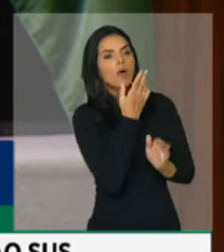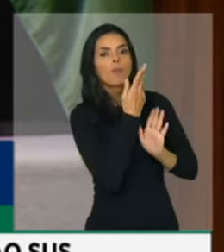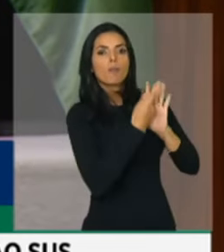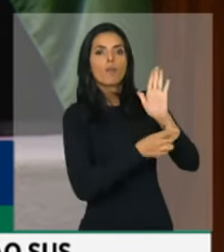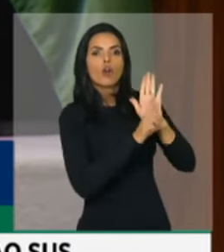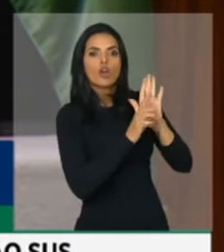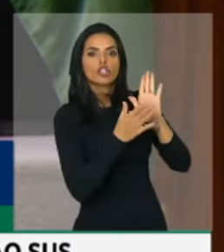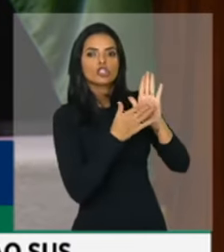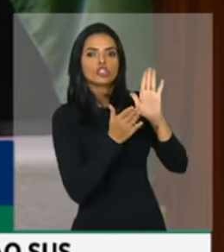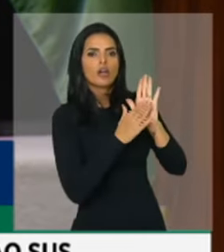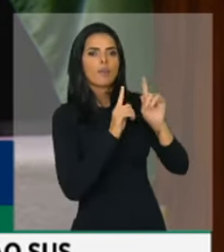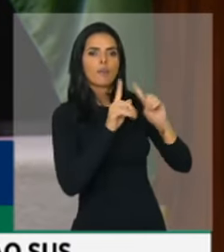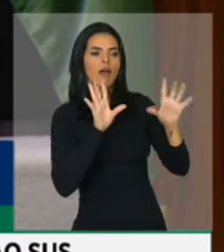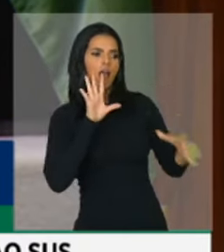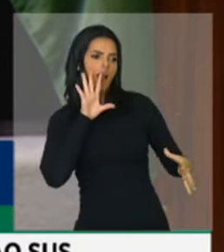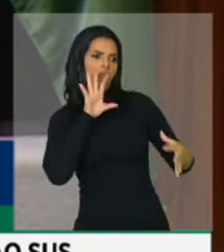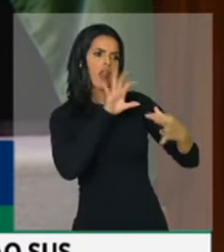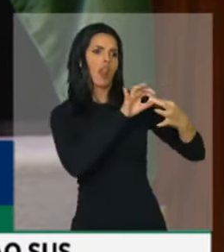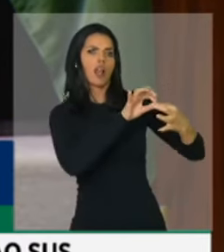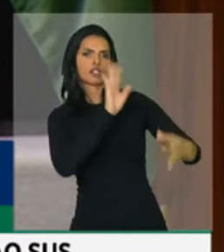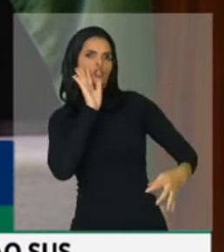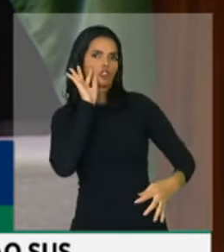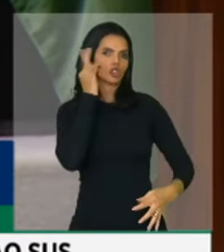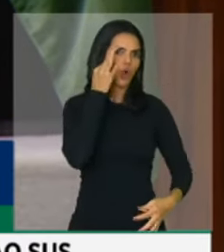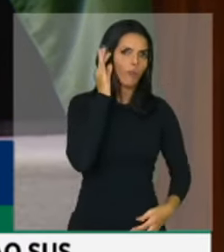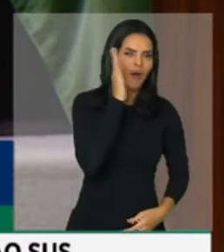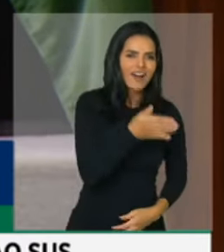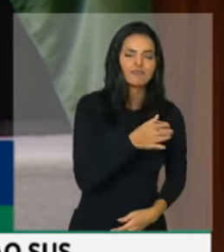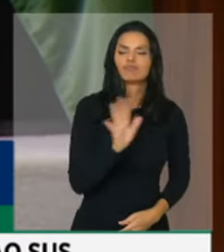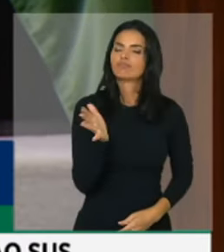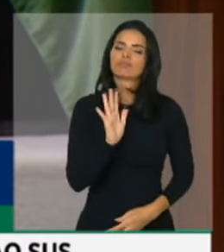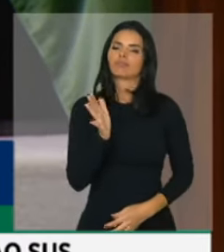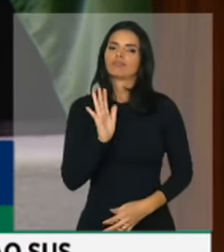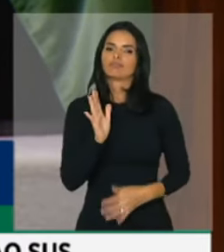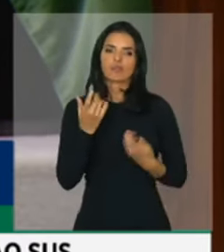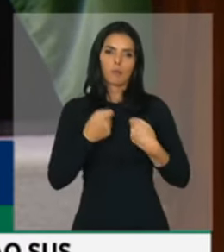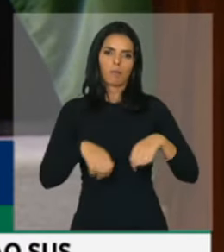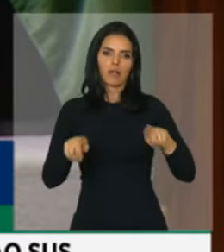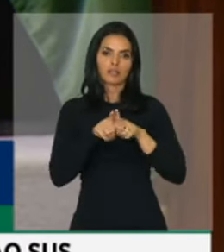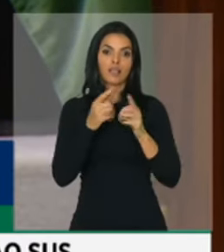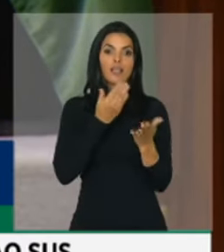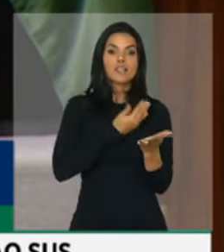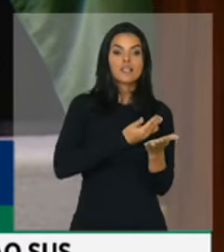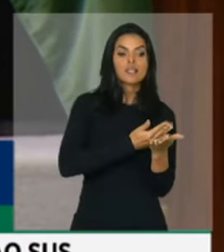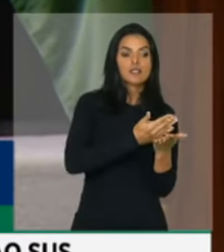ALINHAMENTO AUTOMÁTICO. NO INÍCIO DESTE ANO DISPUTAMOS A ELEIÇÃO DA CÂMARA DOS DEPUTADOS, ADOTANDO UMA